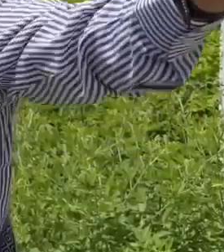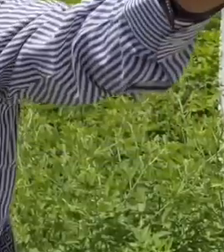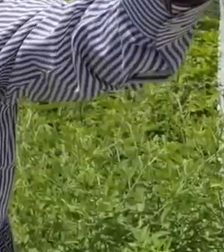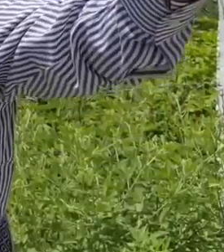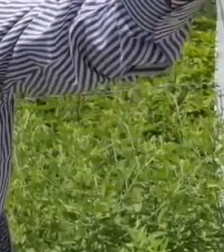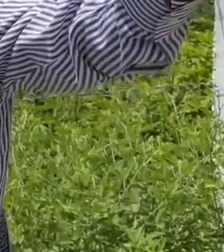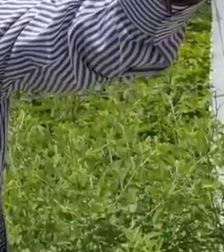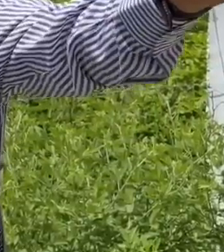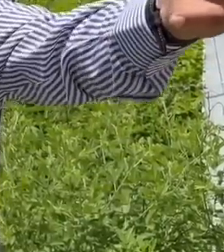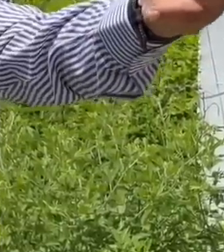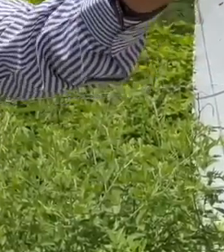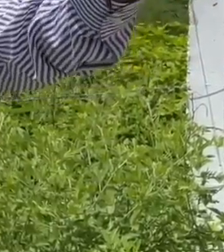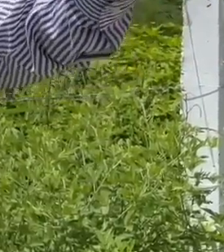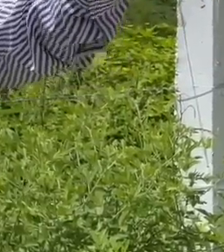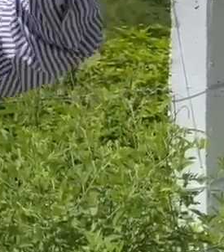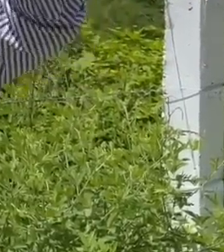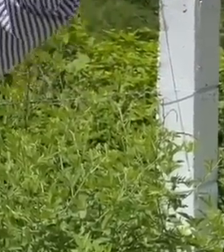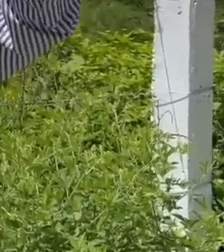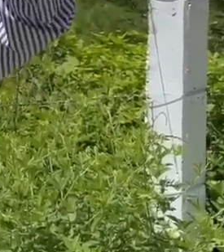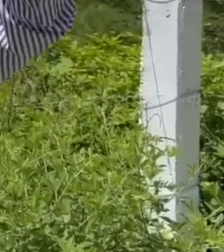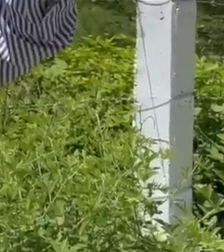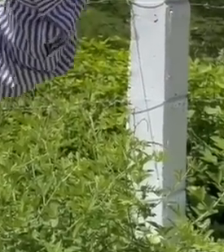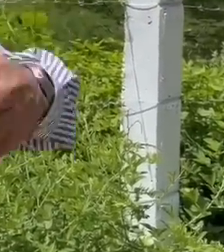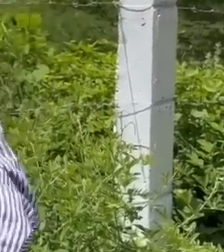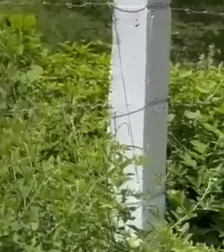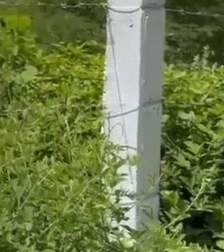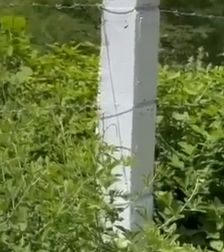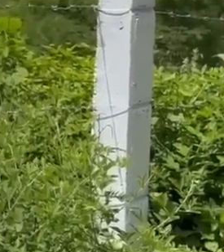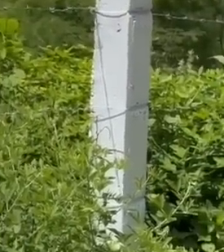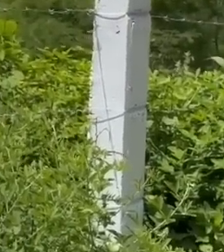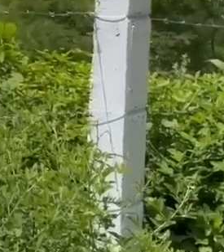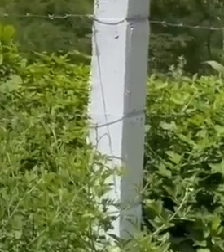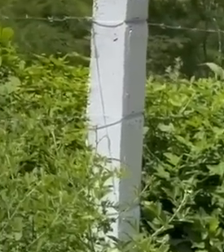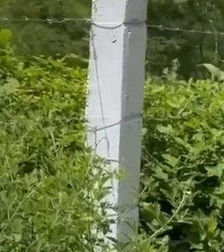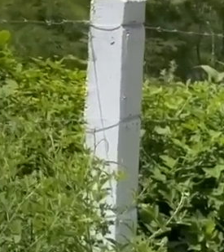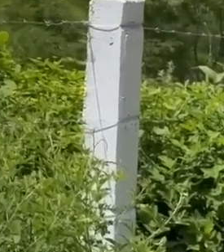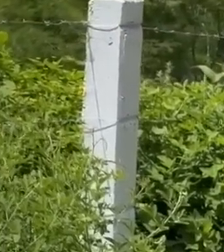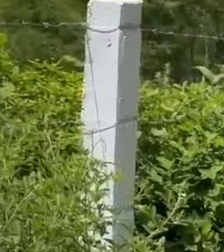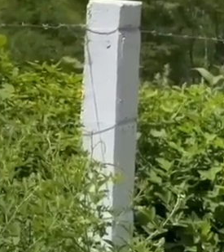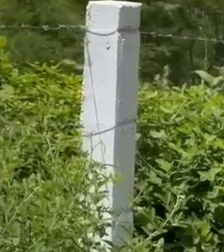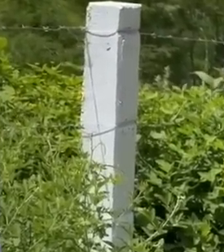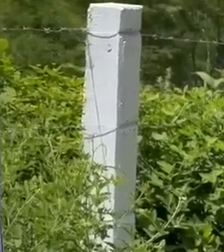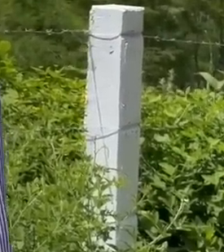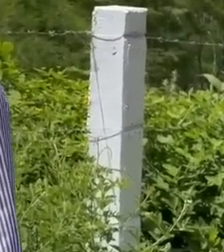López Obrador se vio claramente que el plan económico del presidente amlo fue un rotundo